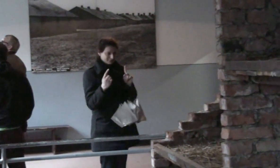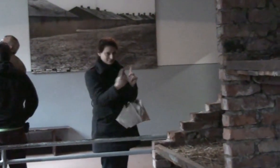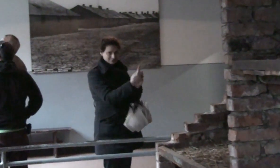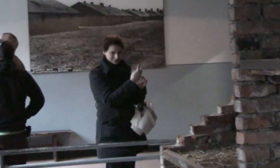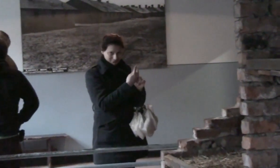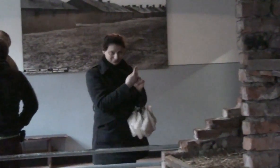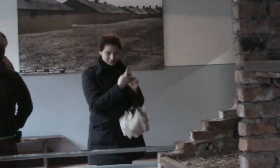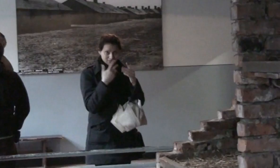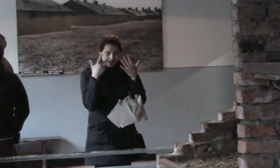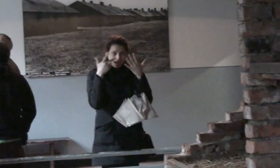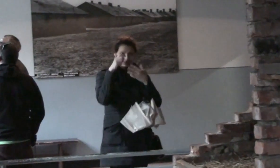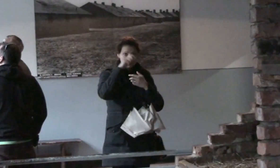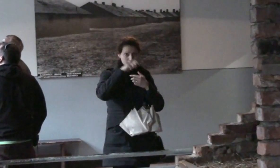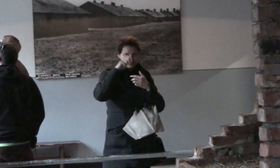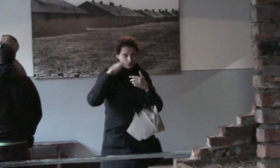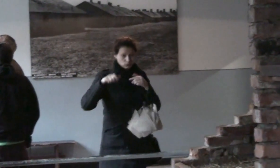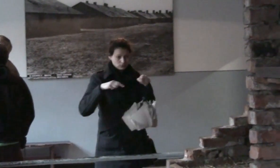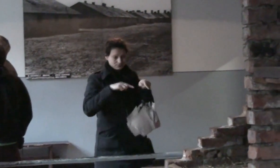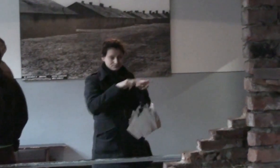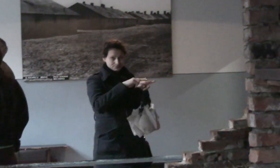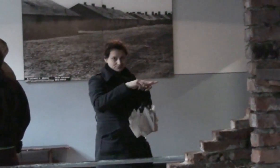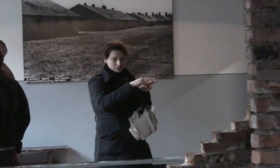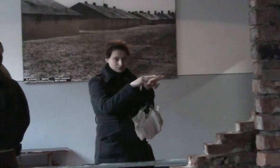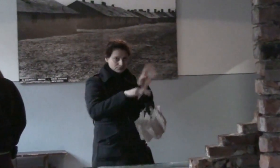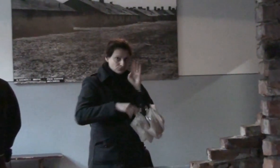Auf jeder Ebene haben 8 Personen darauf gesessen.